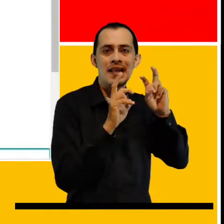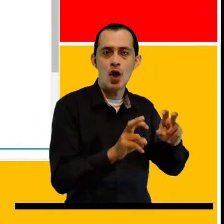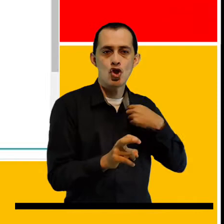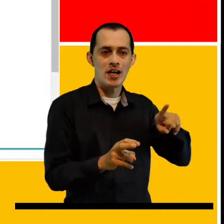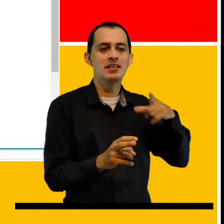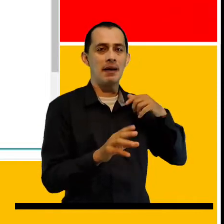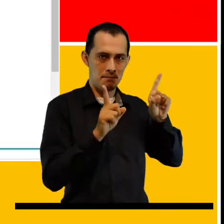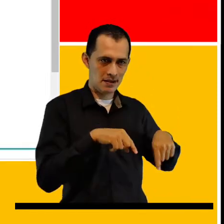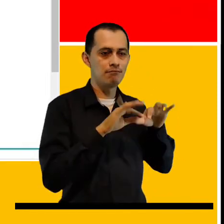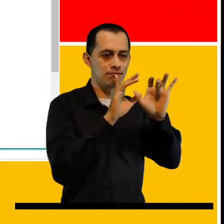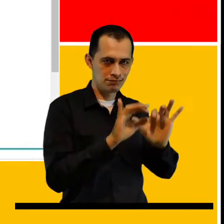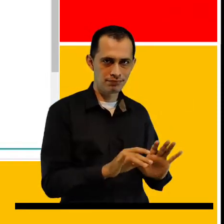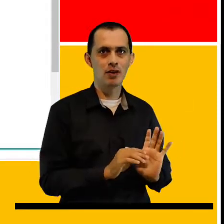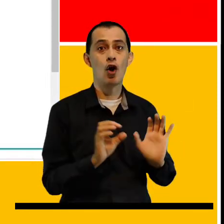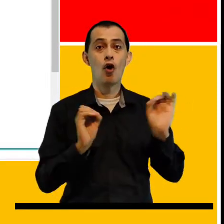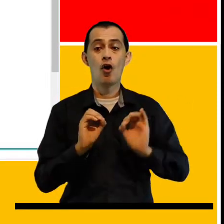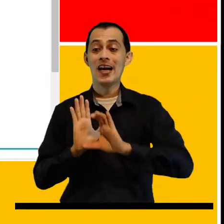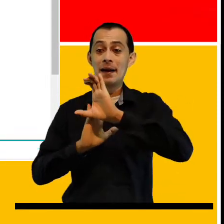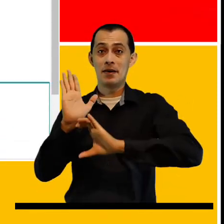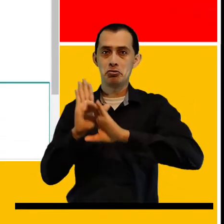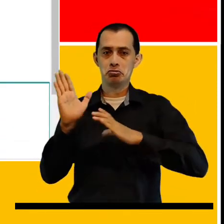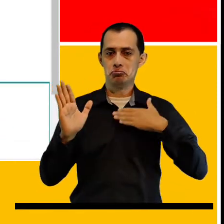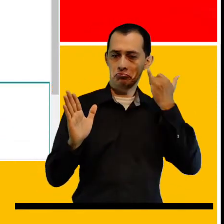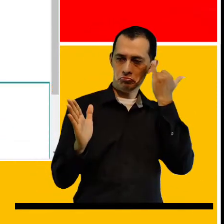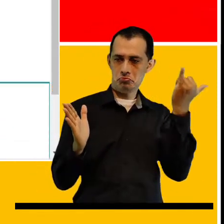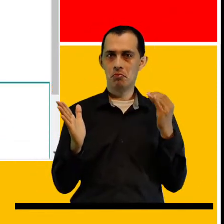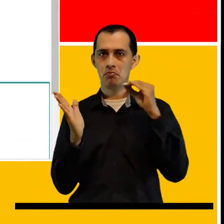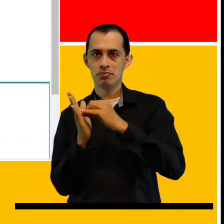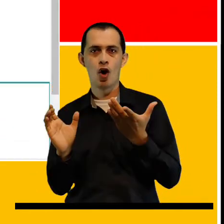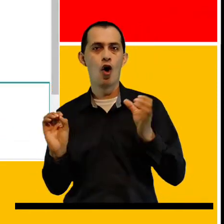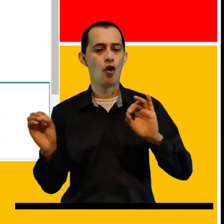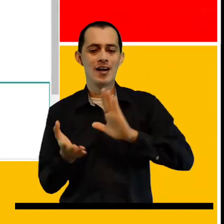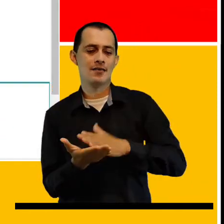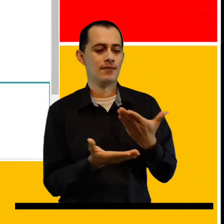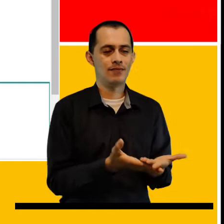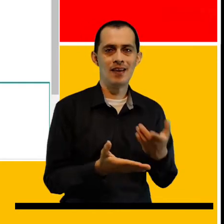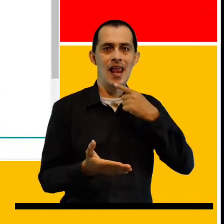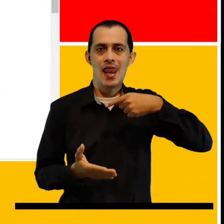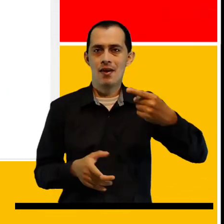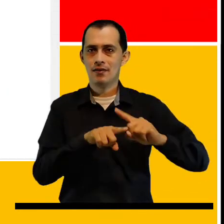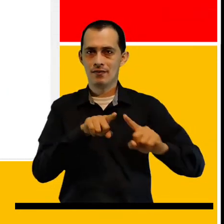libro que no sean de investigación, traducciones, notas científicas de divulgación.